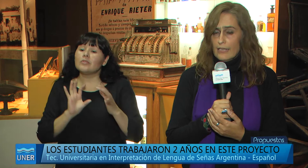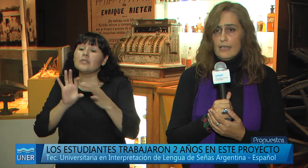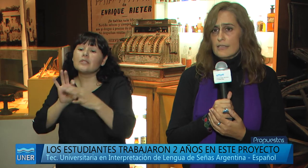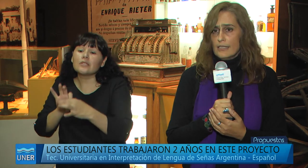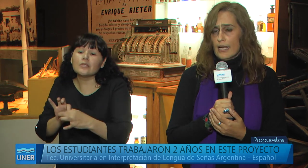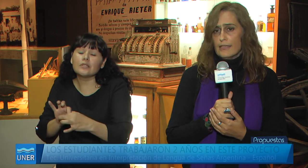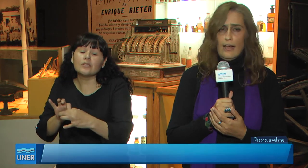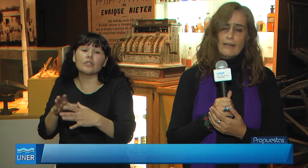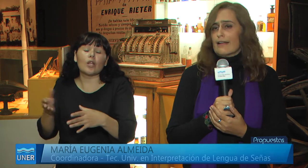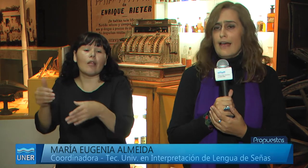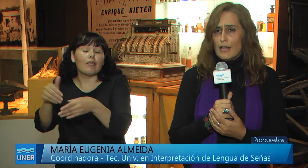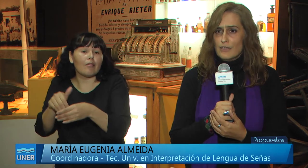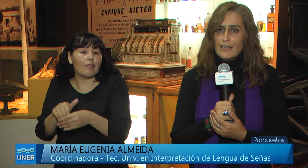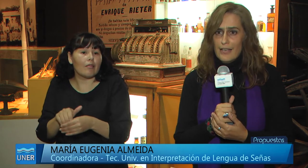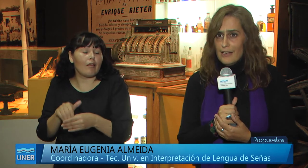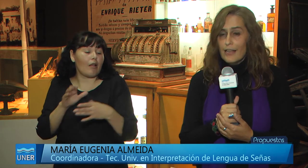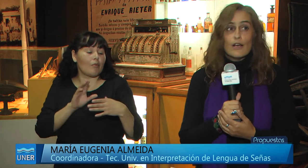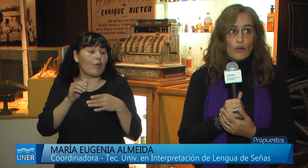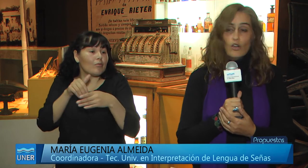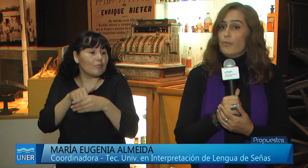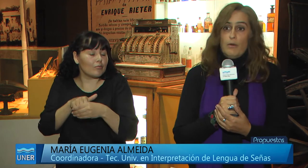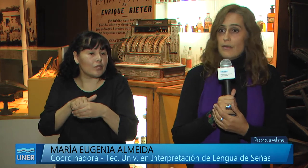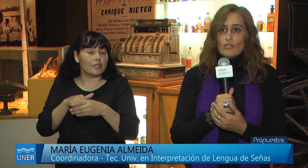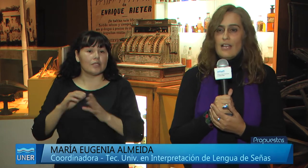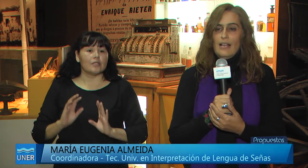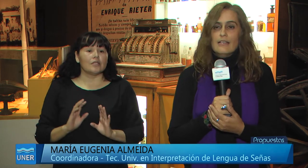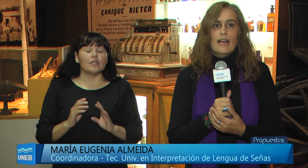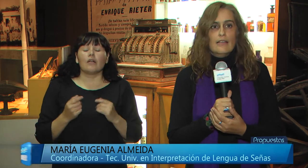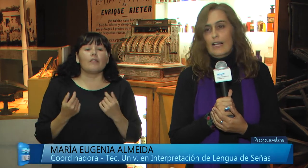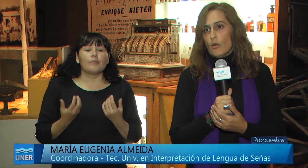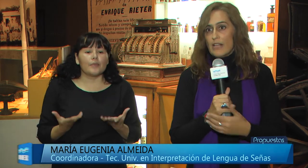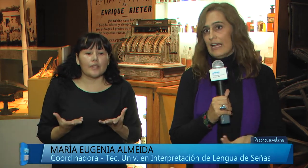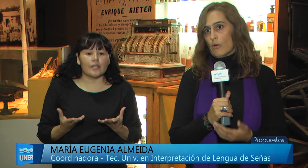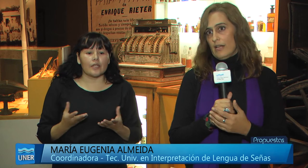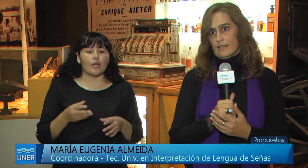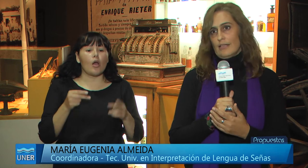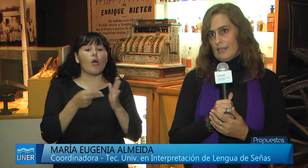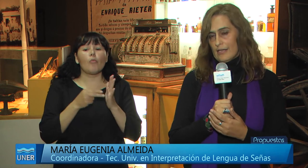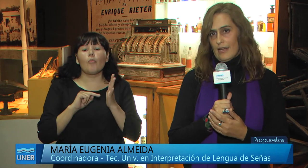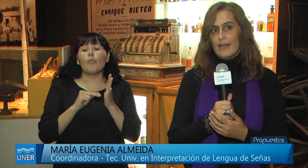que está inserta y "enredada" con los problemas sociales de las comunidades a las que se dirige.